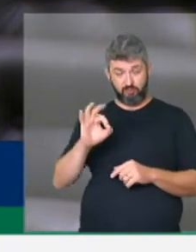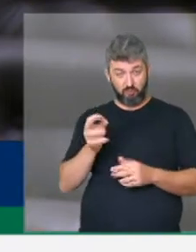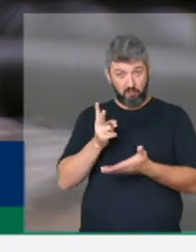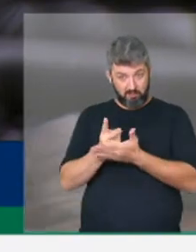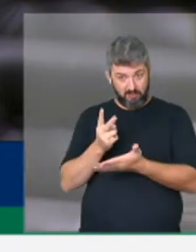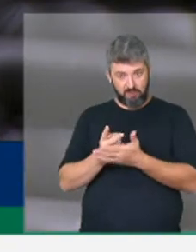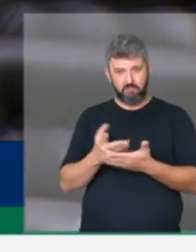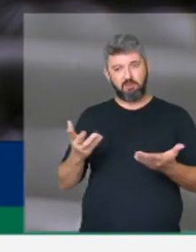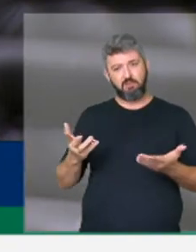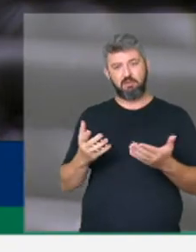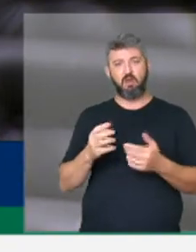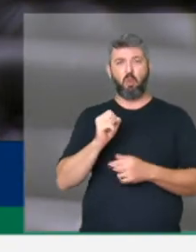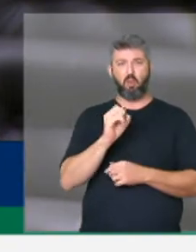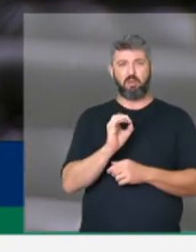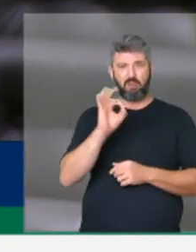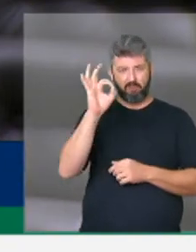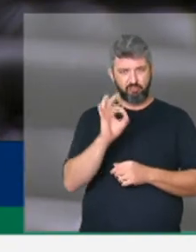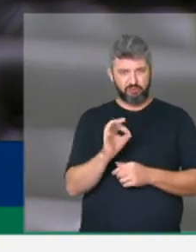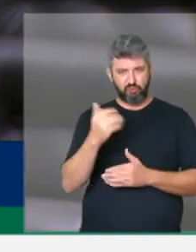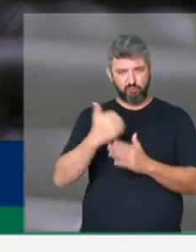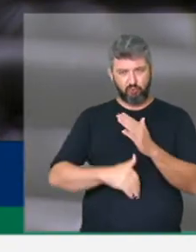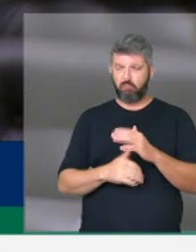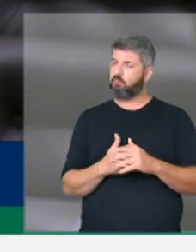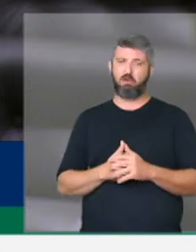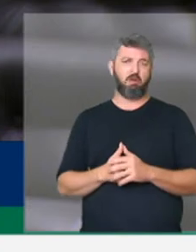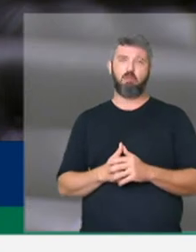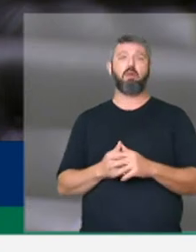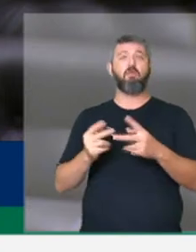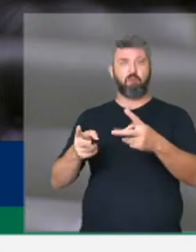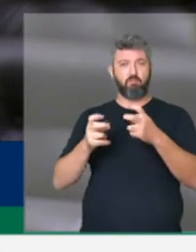POSSA PEDIR OUTRO EMPRÀSTIMO. CLARAMENTE É UMA EMPRESA MAL INTENCIONADA. ELA NÃO TEM QUE FICAR DE PÉ . PORQUE ELA